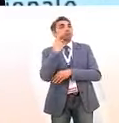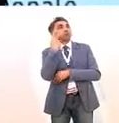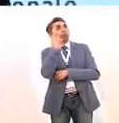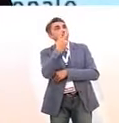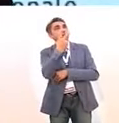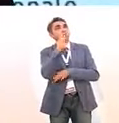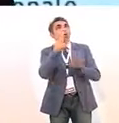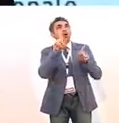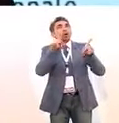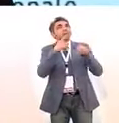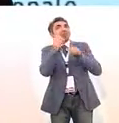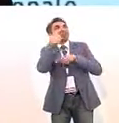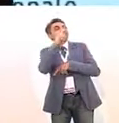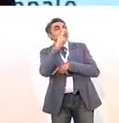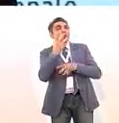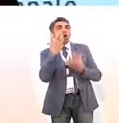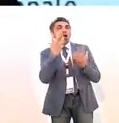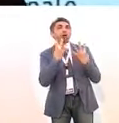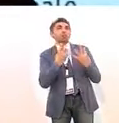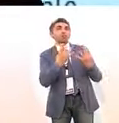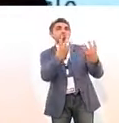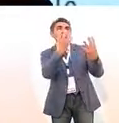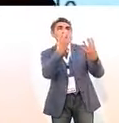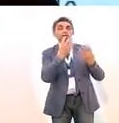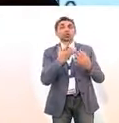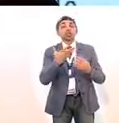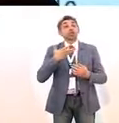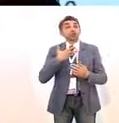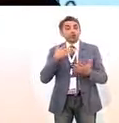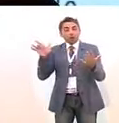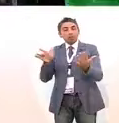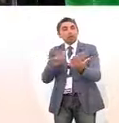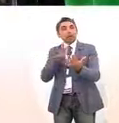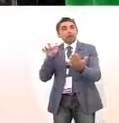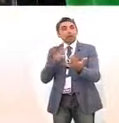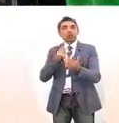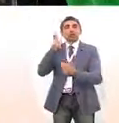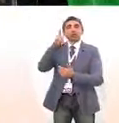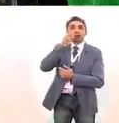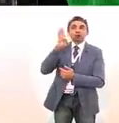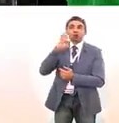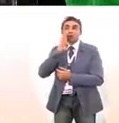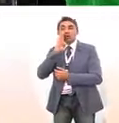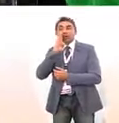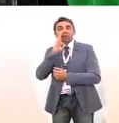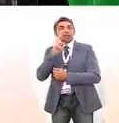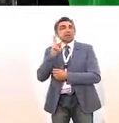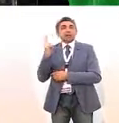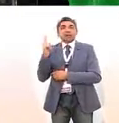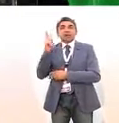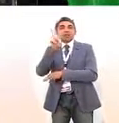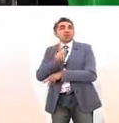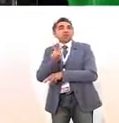bosco. Ci sono delle pagine di donne e uomini vittime della Shoah, delle lettere dei condannati